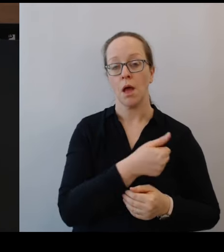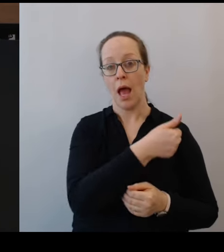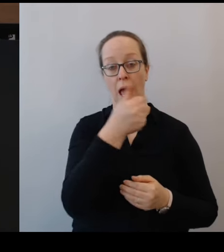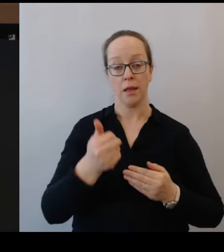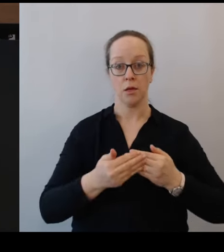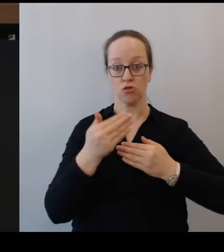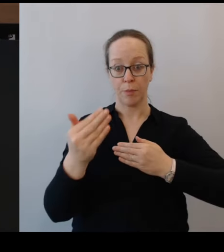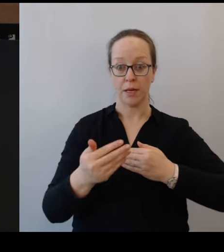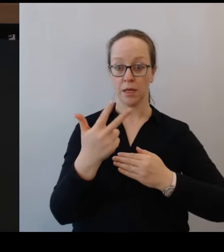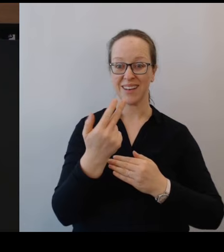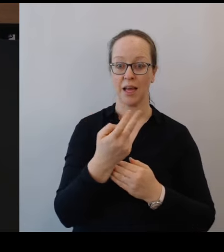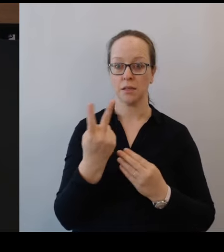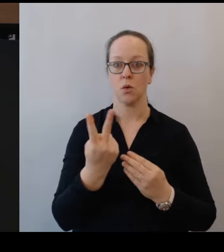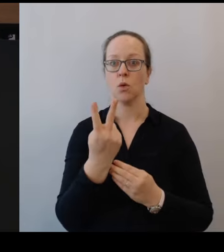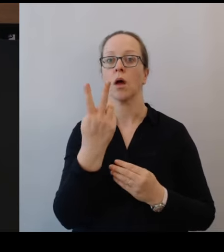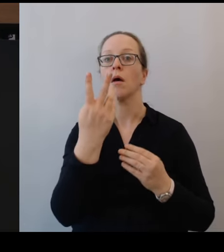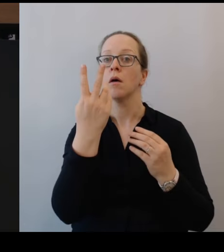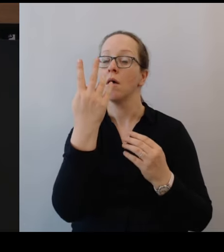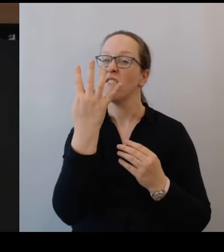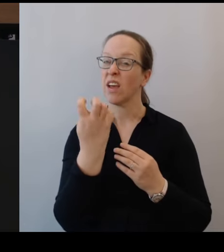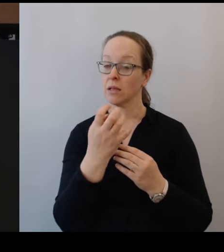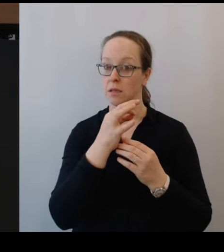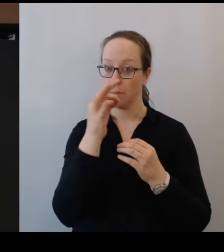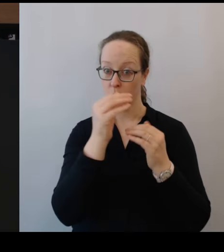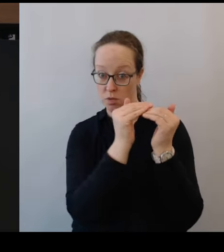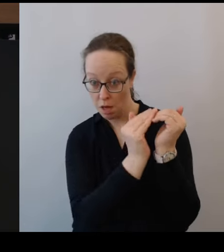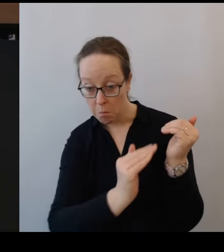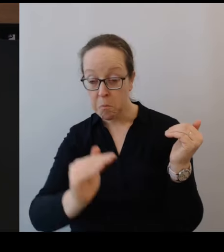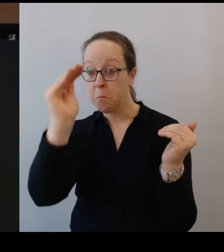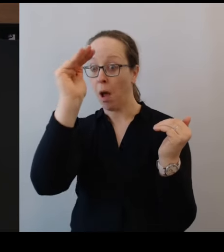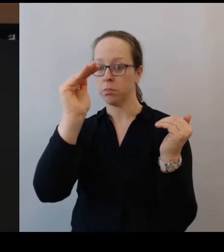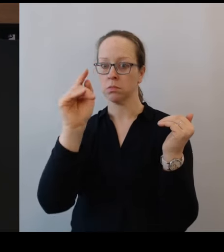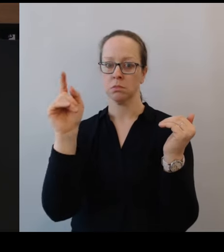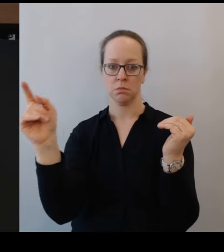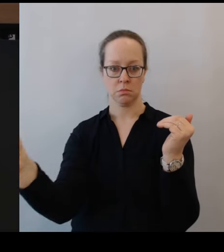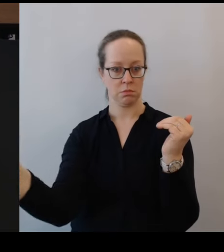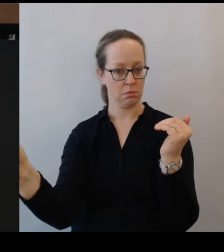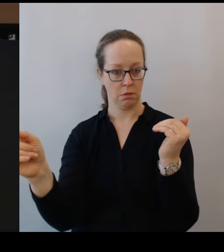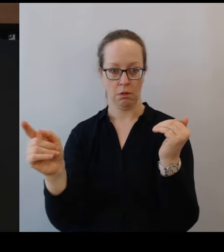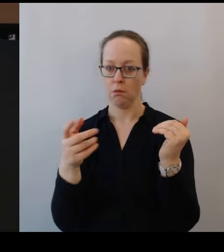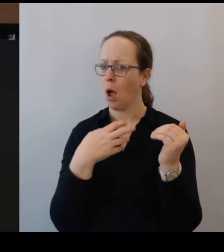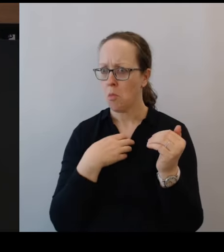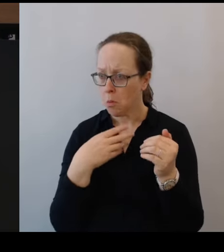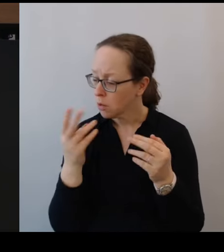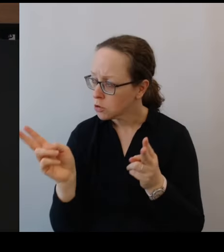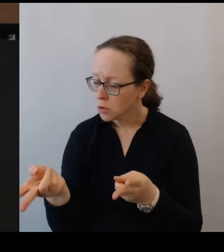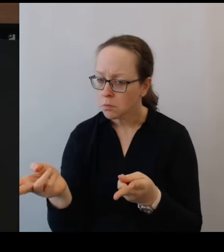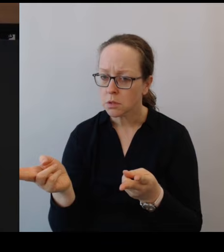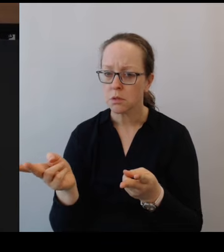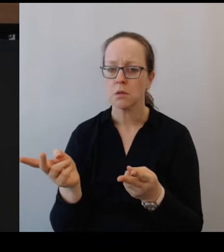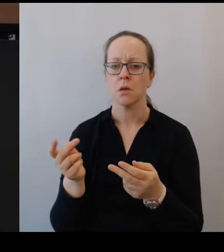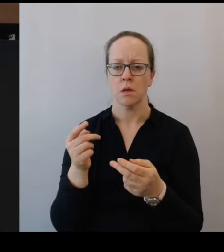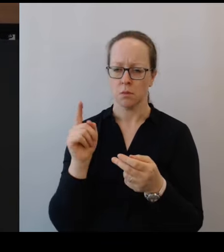Dazu äußern Sie sich nicht. Das nennen Sie nie als Missstand. Deswegen bitte kommen Sie mir nicht mit Vertragsfreiheit